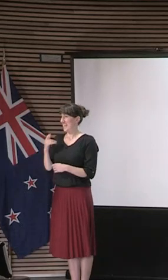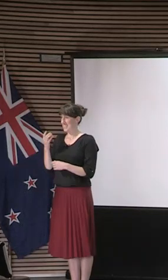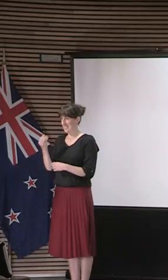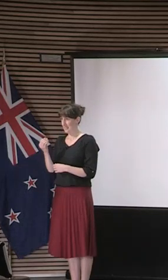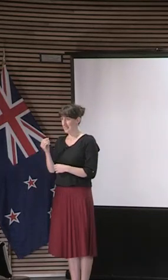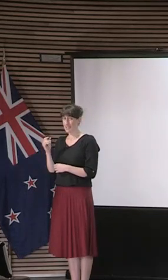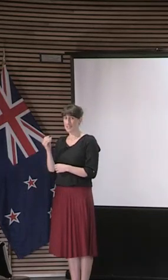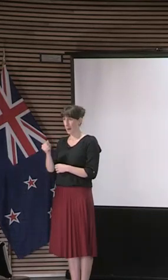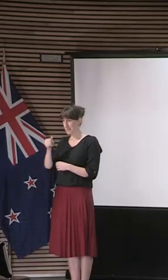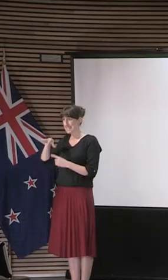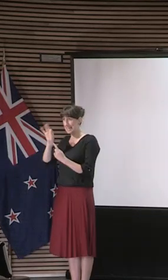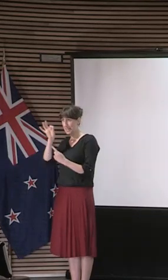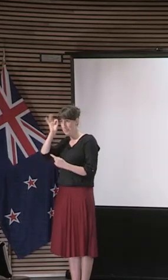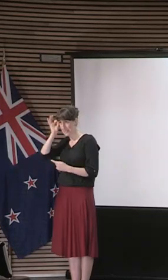hiahiatia ana tera, engari na